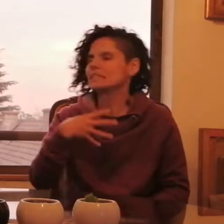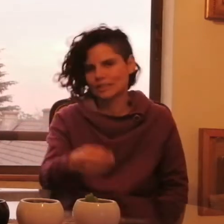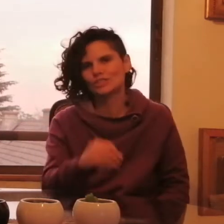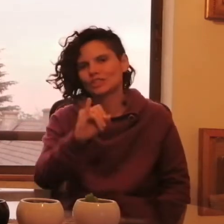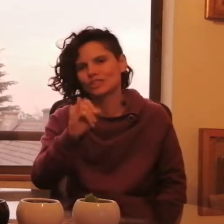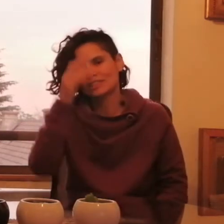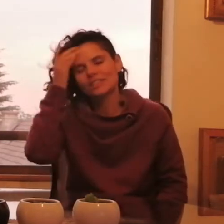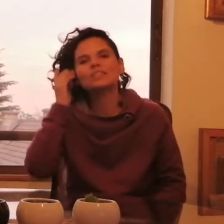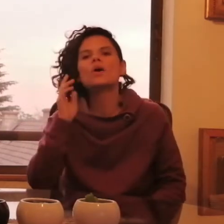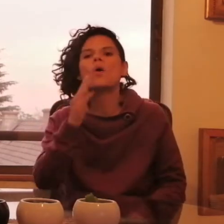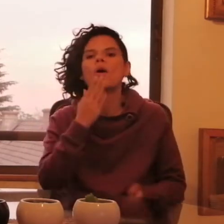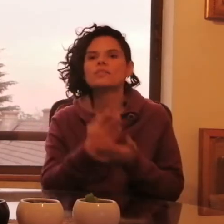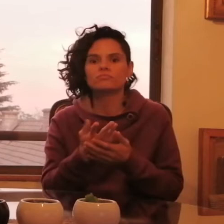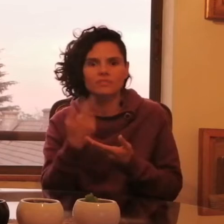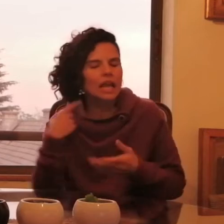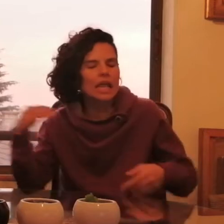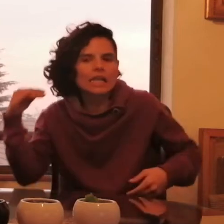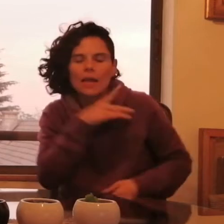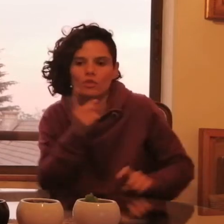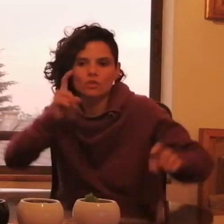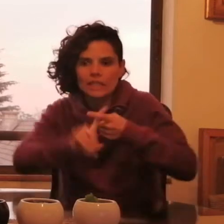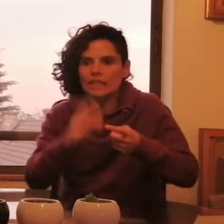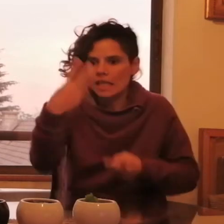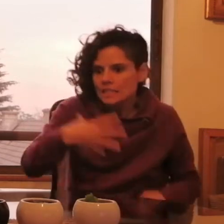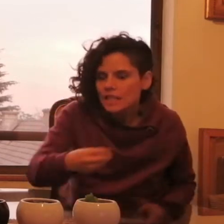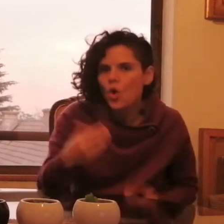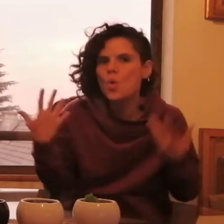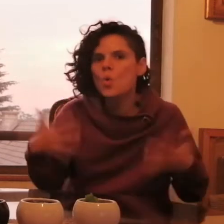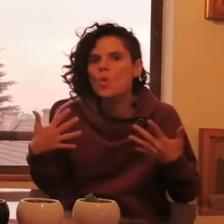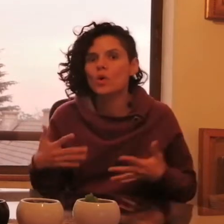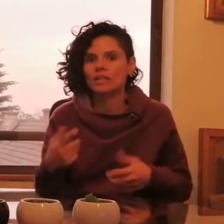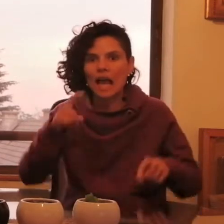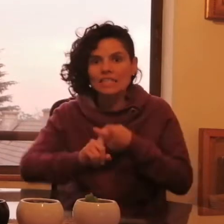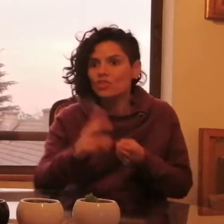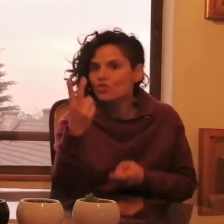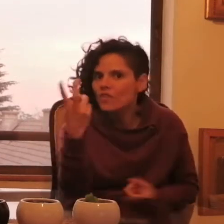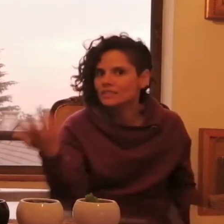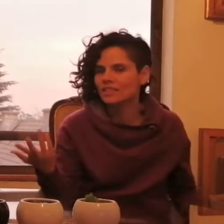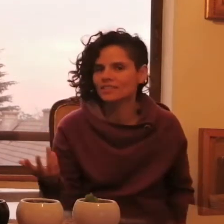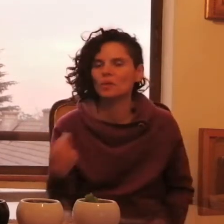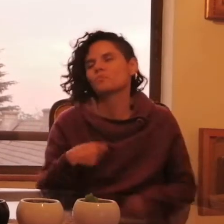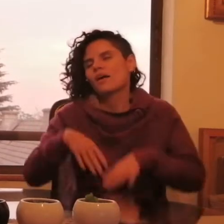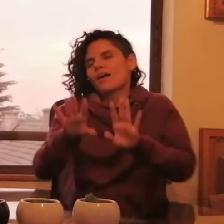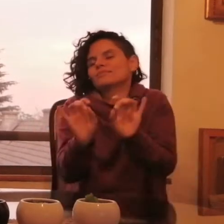Cacha que rápido, ya se casó y tiene 3 cabros chicos, se casó 2 veces - si 2 veces, cosas que pasan